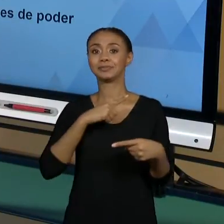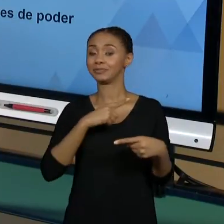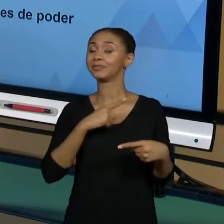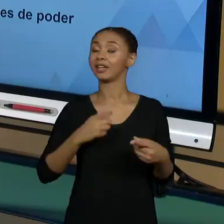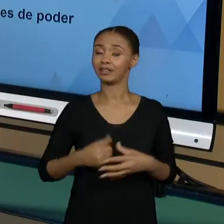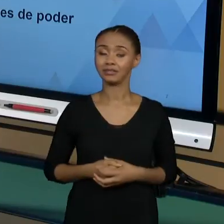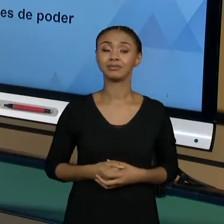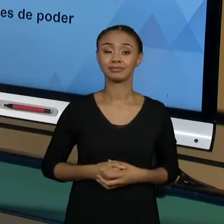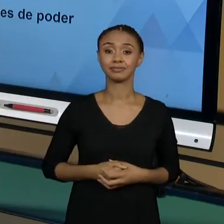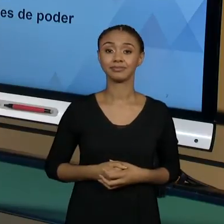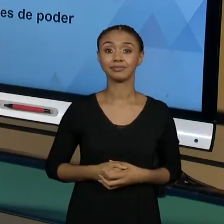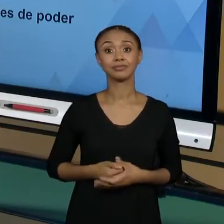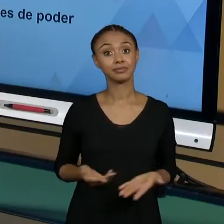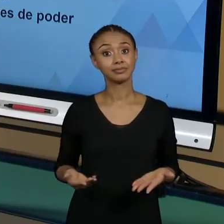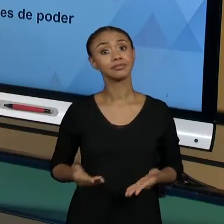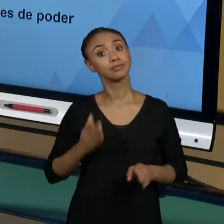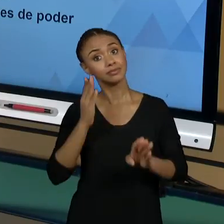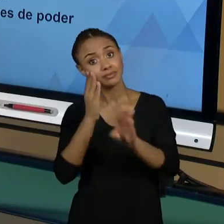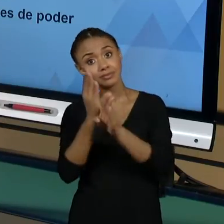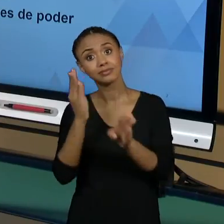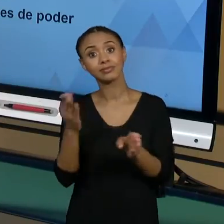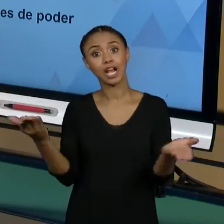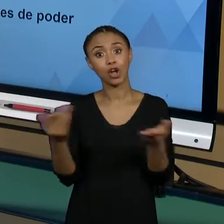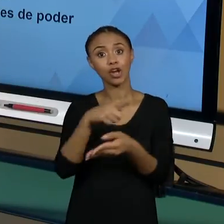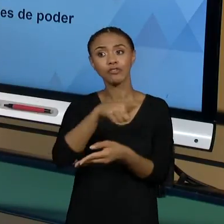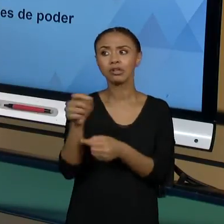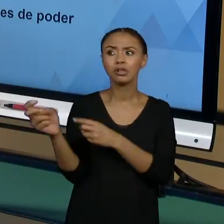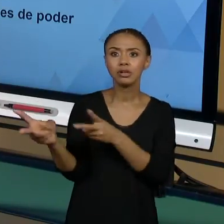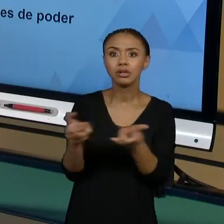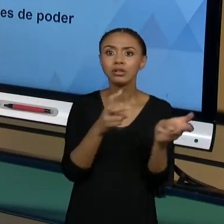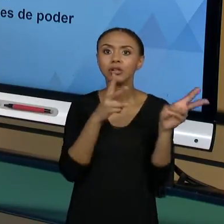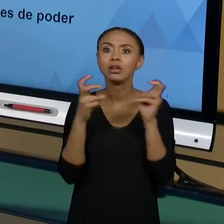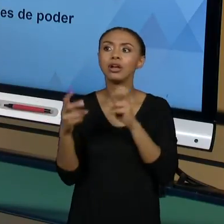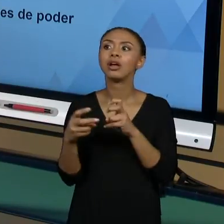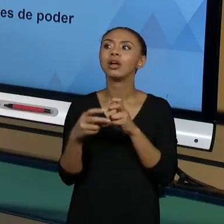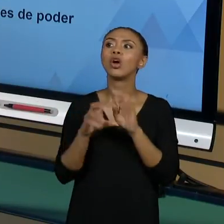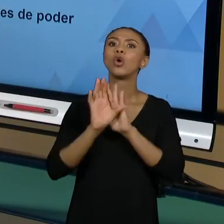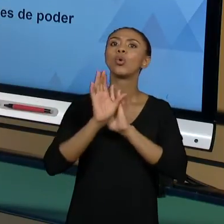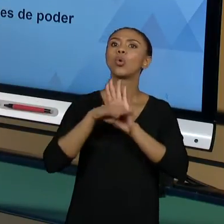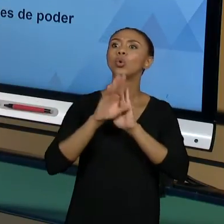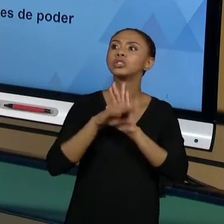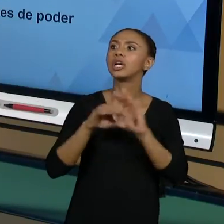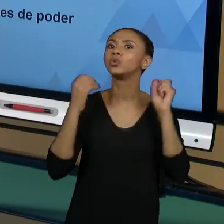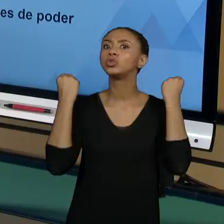POR ISSO QUE VOCÊ VÊ VÁRIAS CONCEPÇÕES DE EDUCAÇÃO FÍSICA EM DISPUTA, OU SEJA, HÁ UMA